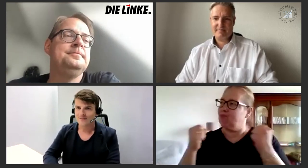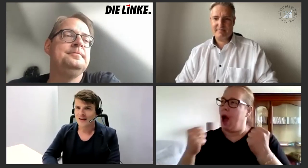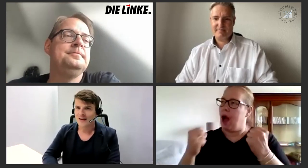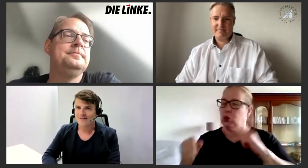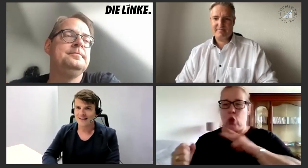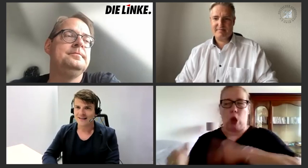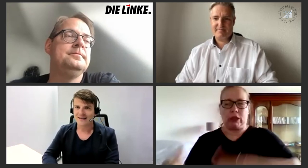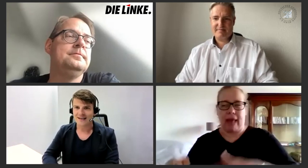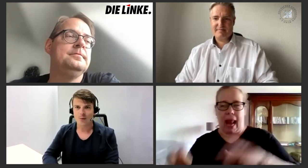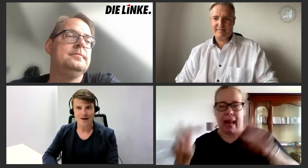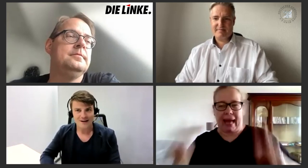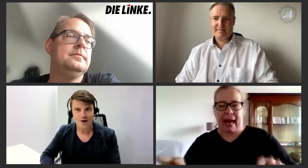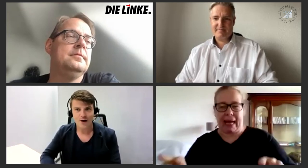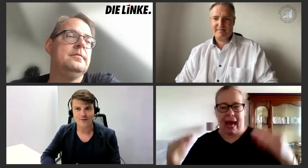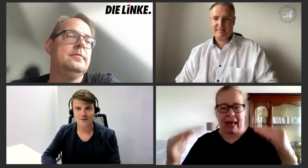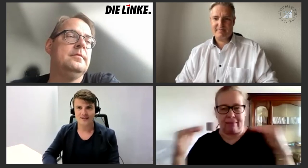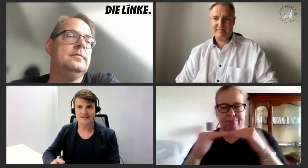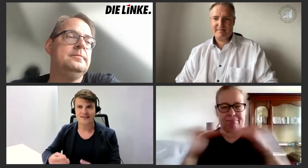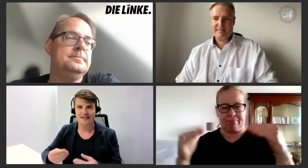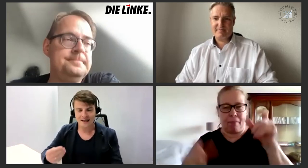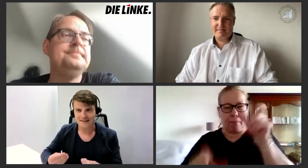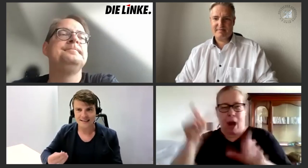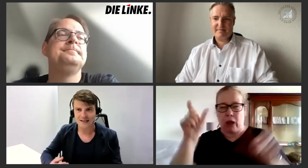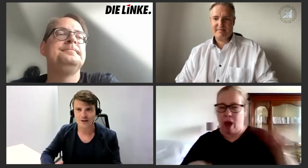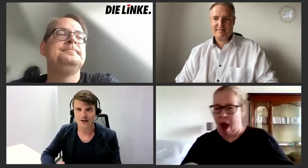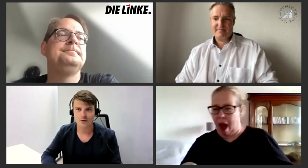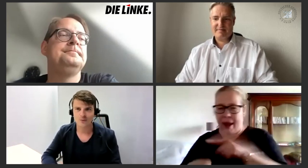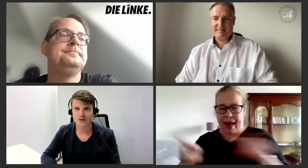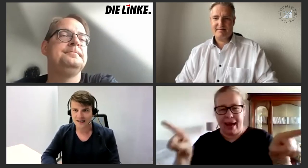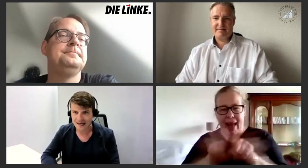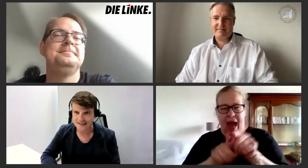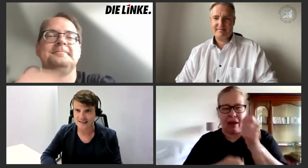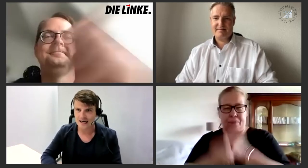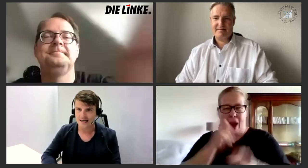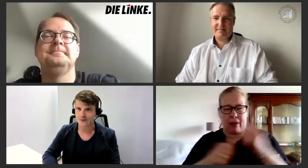einen Eindruck gewonnen, wie das dann auch bei Ihnen läuft. Es geht ja sehr stark